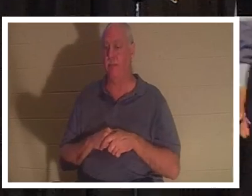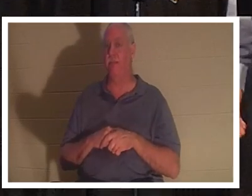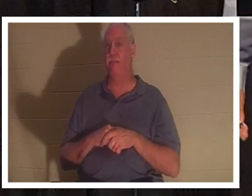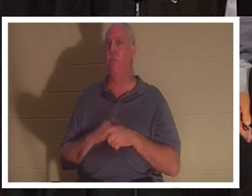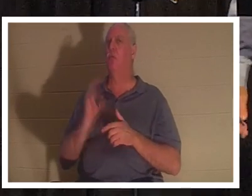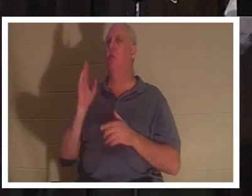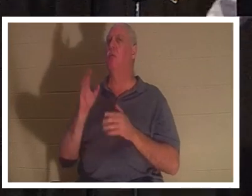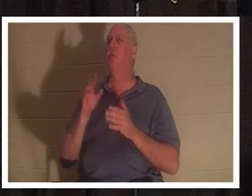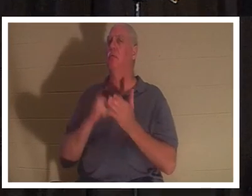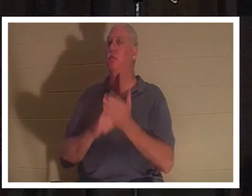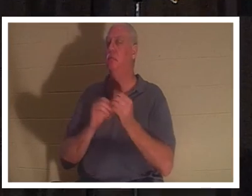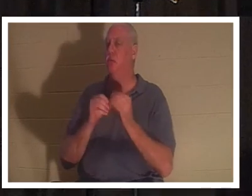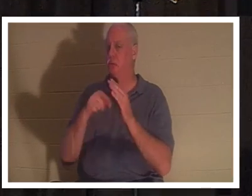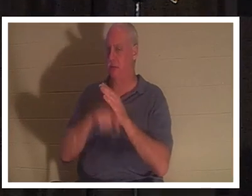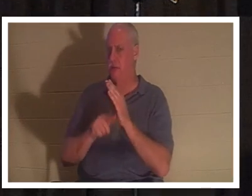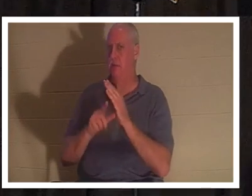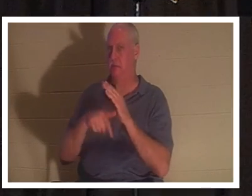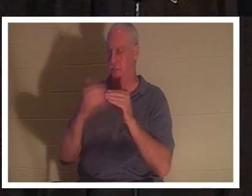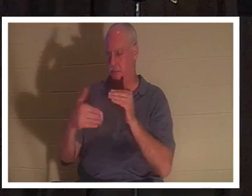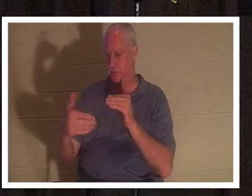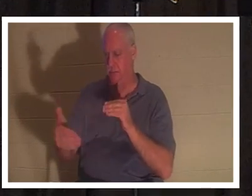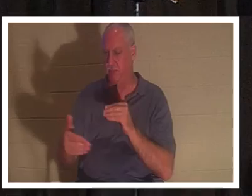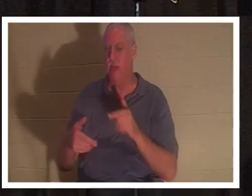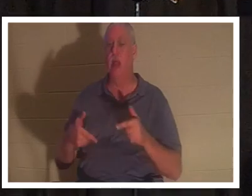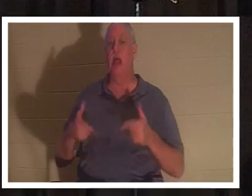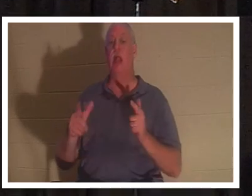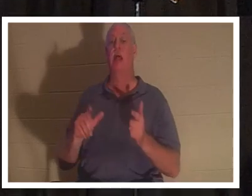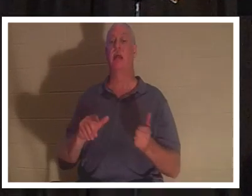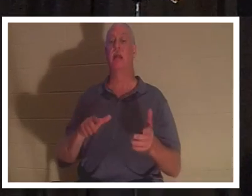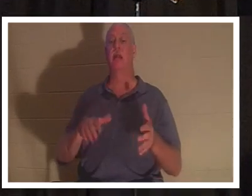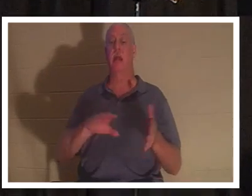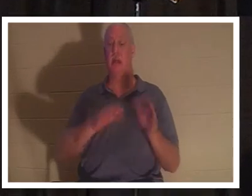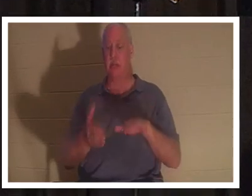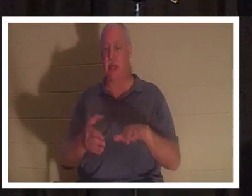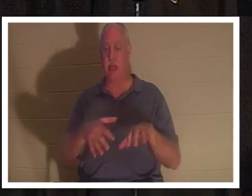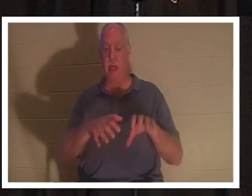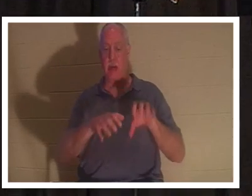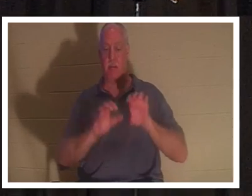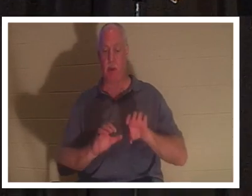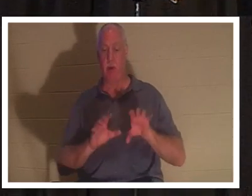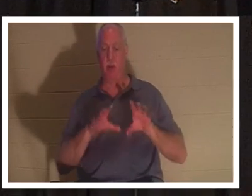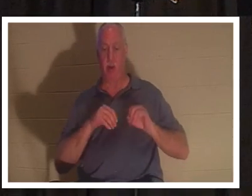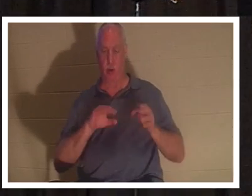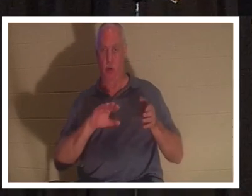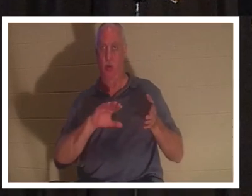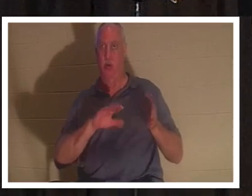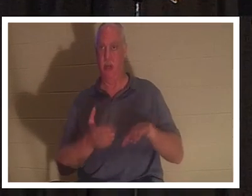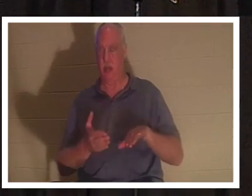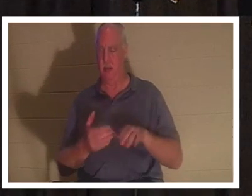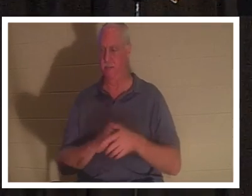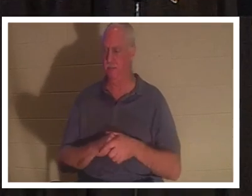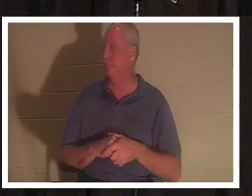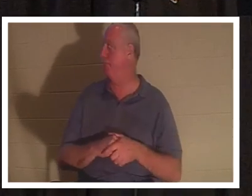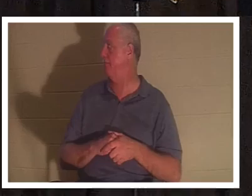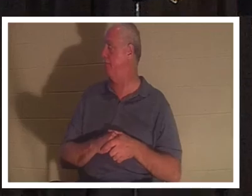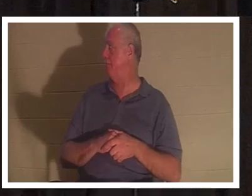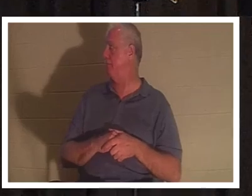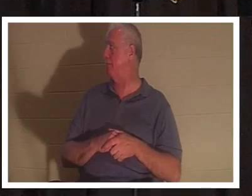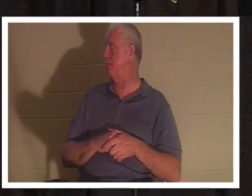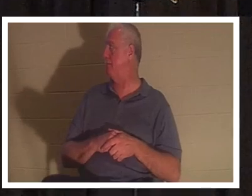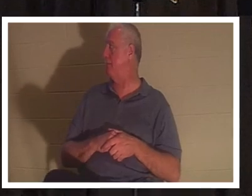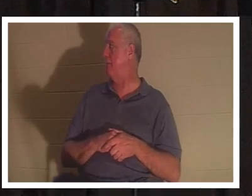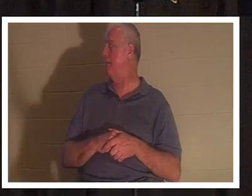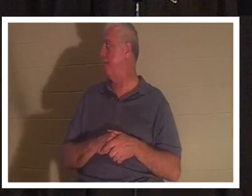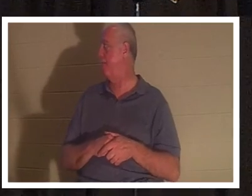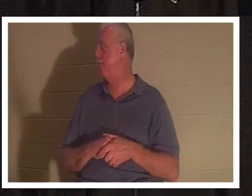。让死者埋葬自己的死者。我有一辆本田 CRV，已经行驶了 207,000